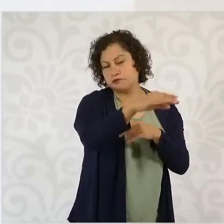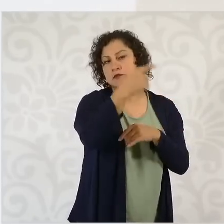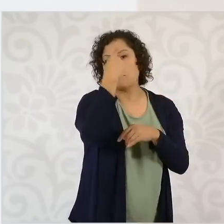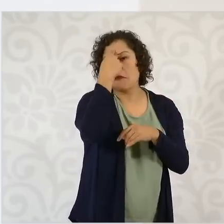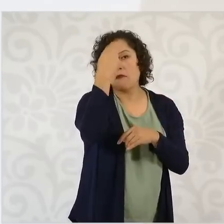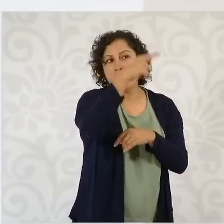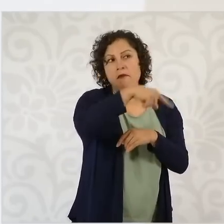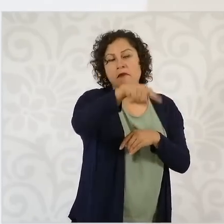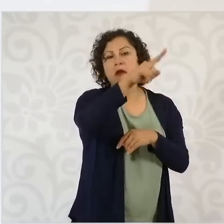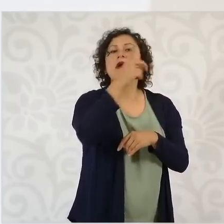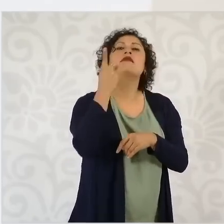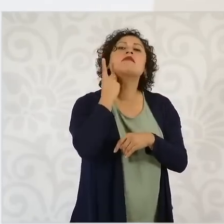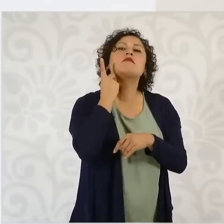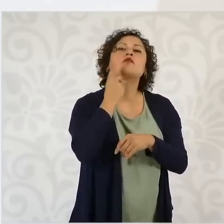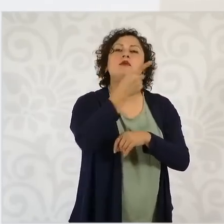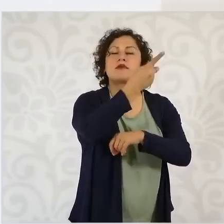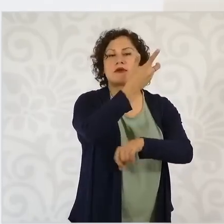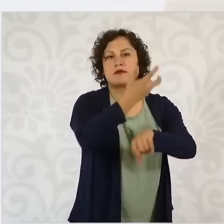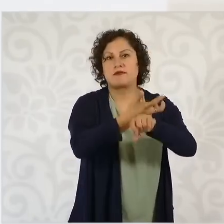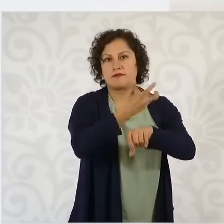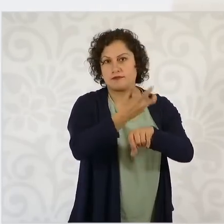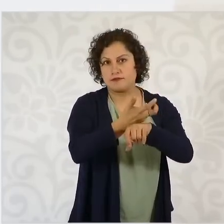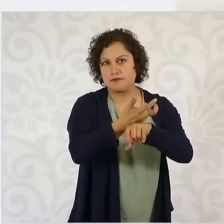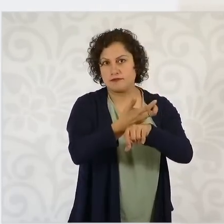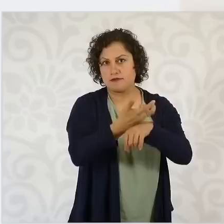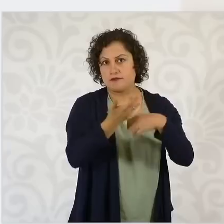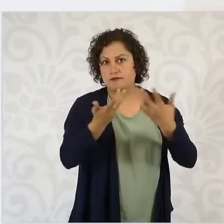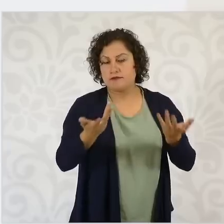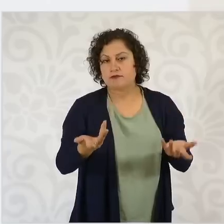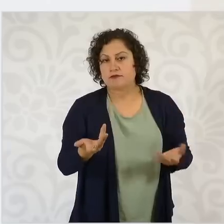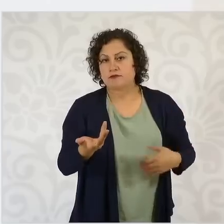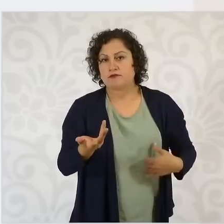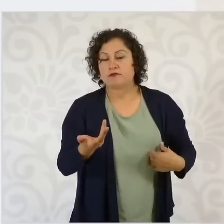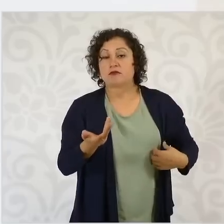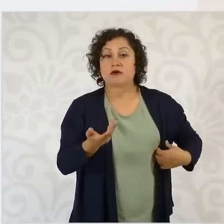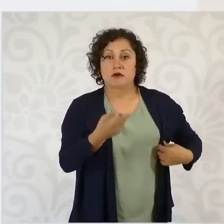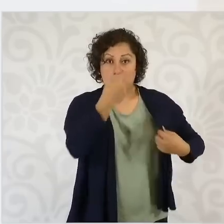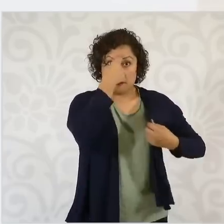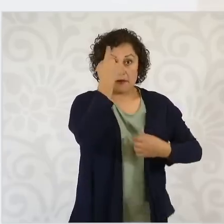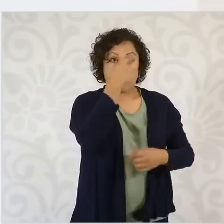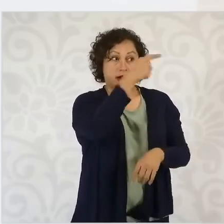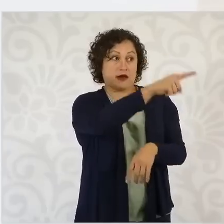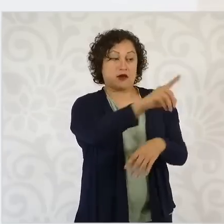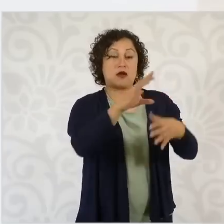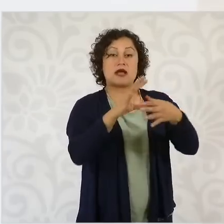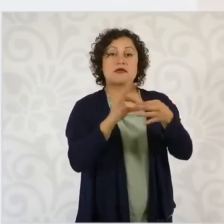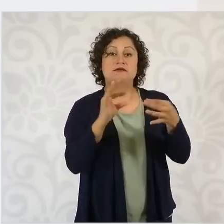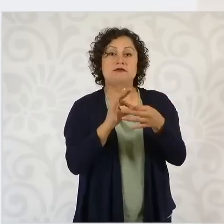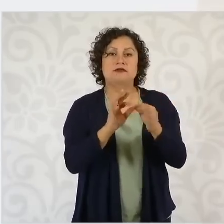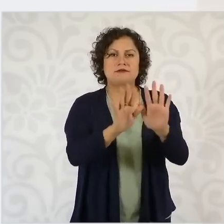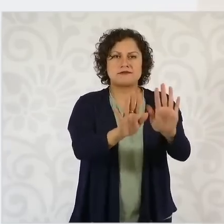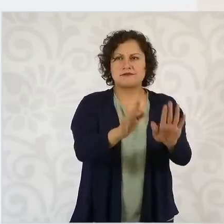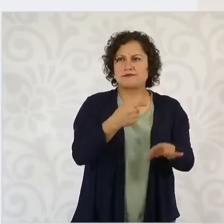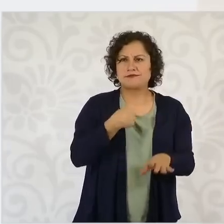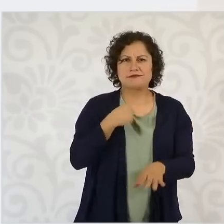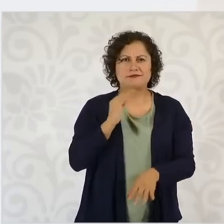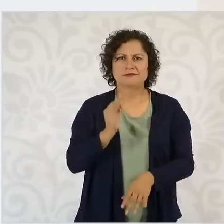legisladores diciendo pues que no están de acuerdo por ejemplo